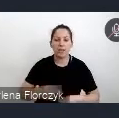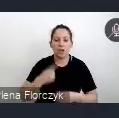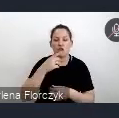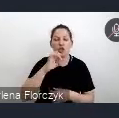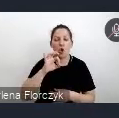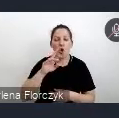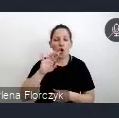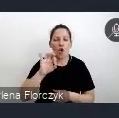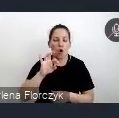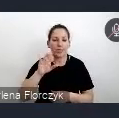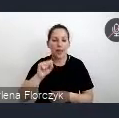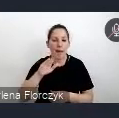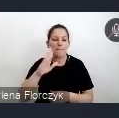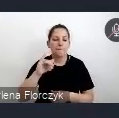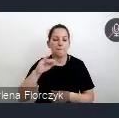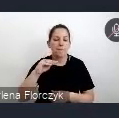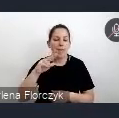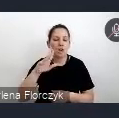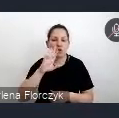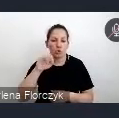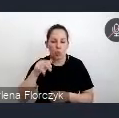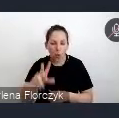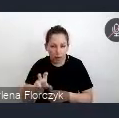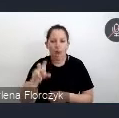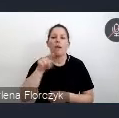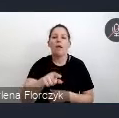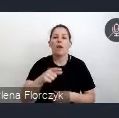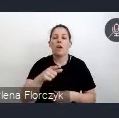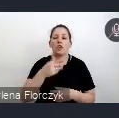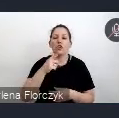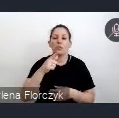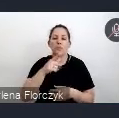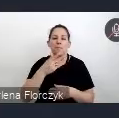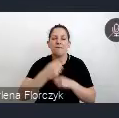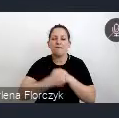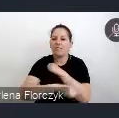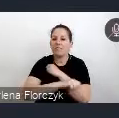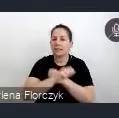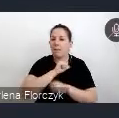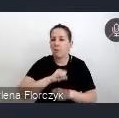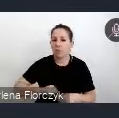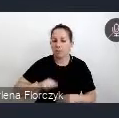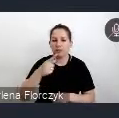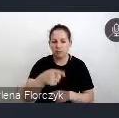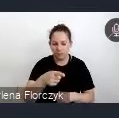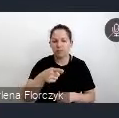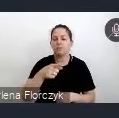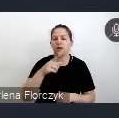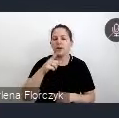Wiceburmistrz Miasta Dzierżoniowa, która opowie nam o tym, co miasto Dzierżoniów realizuje